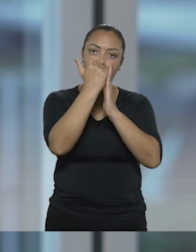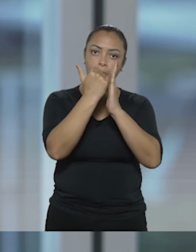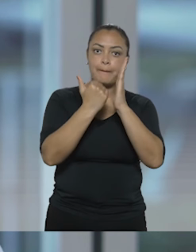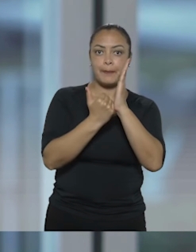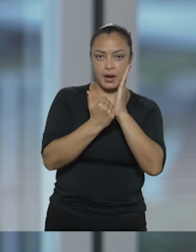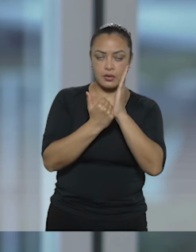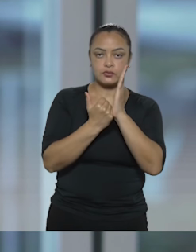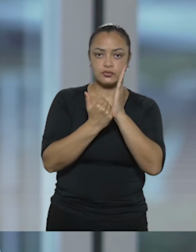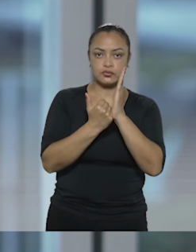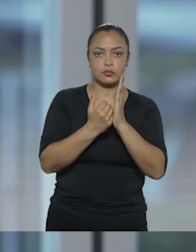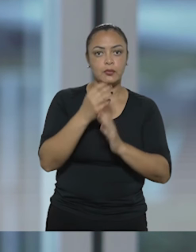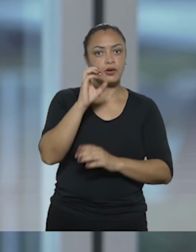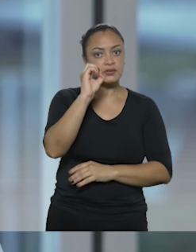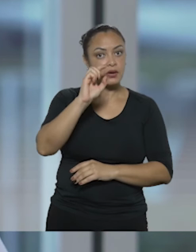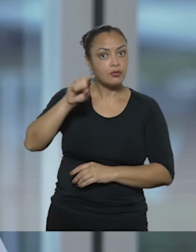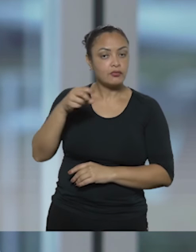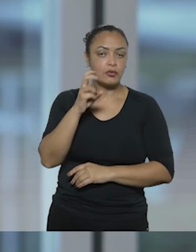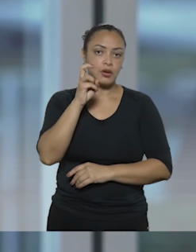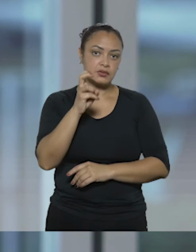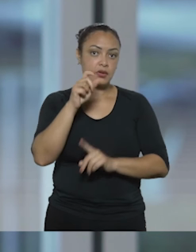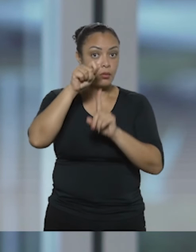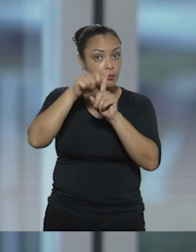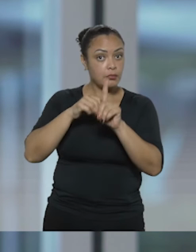em 0,5% nesse mês de julho.